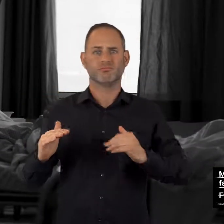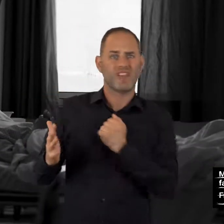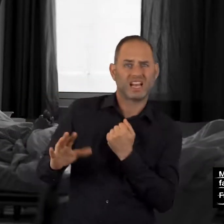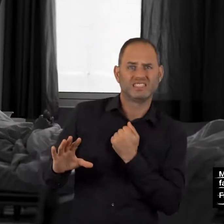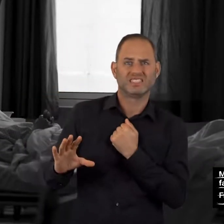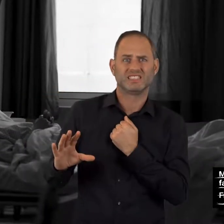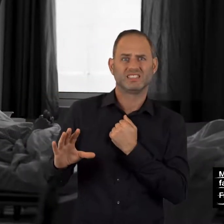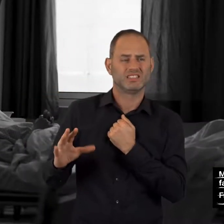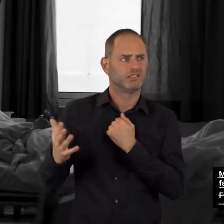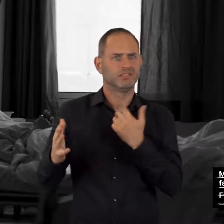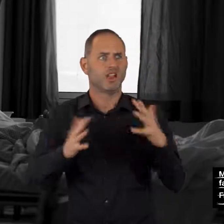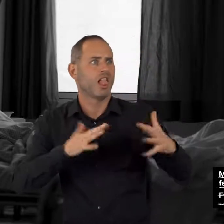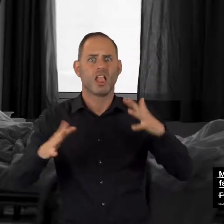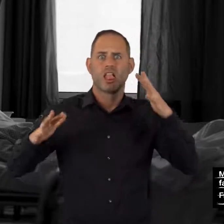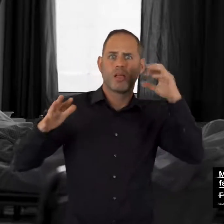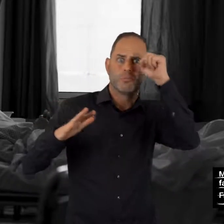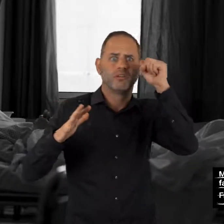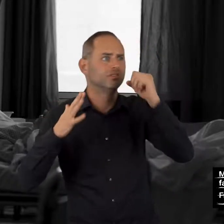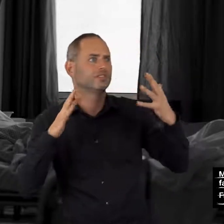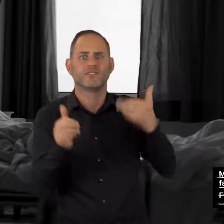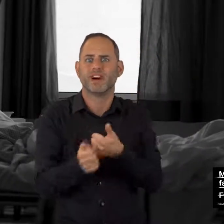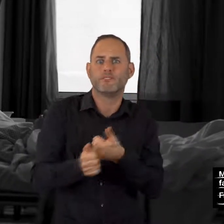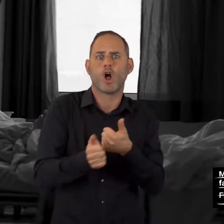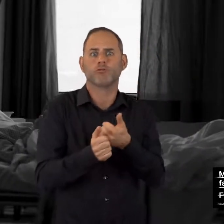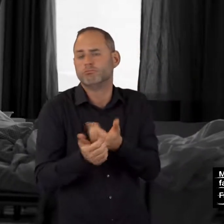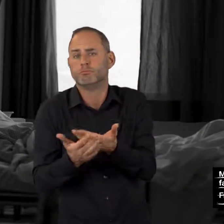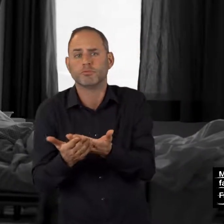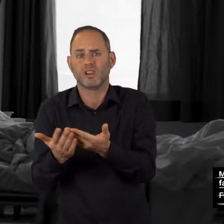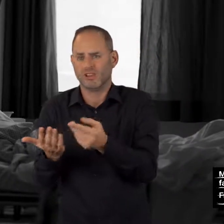Angst oder paranoide Zustände (z. B. Verfolgungswahn).